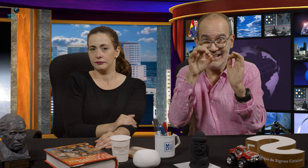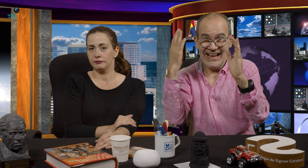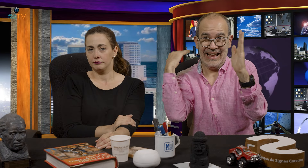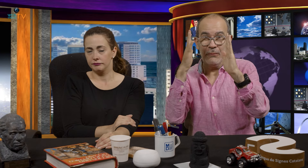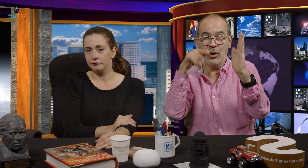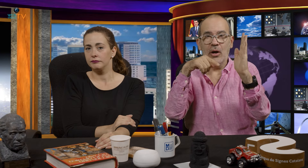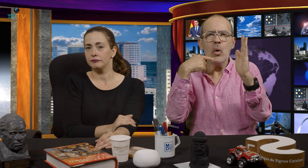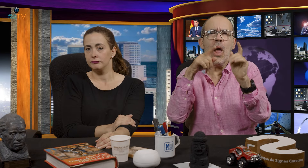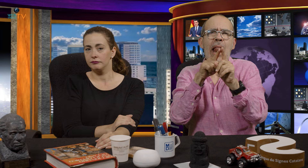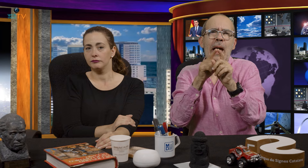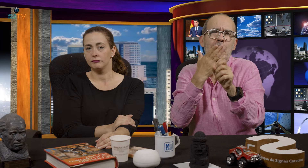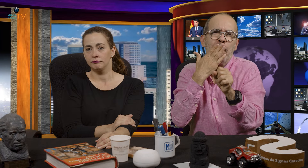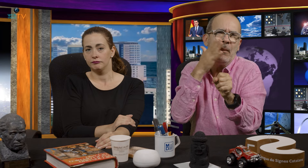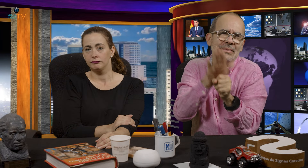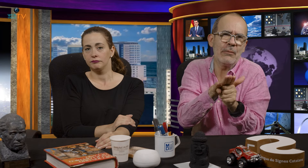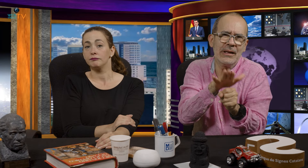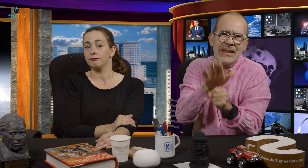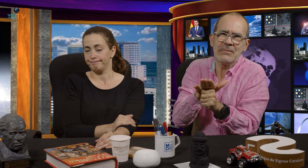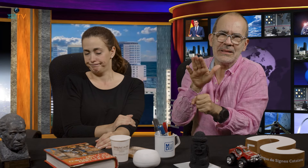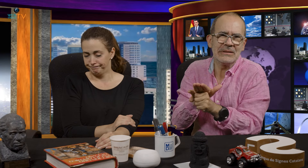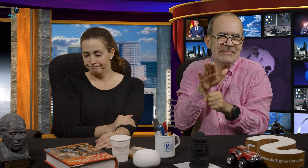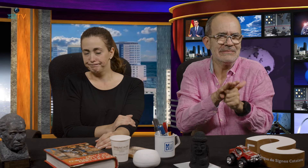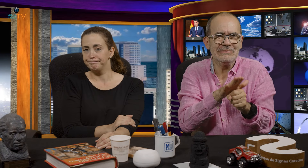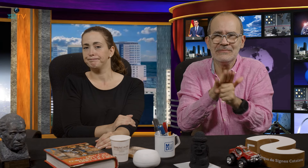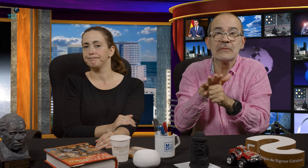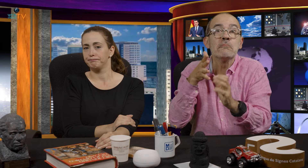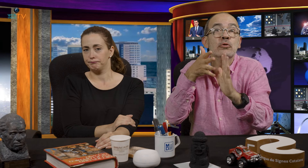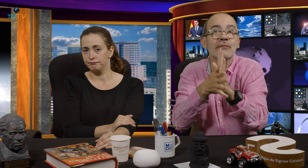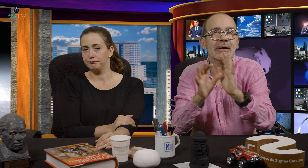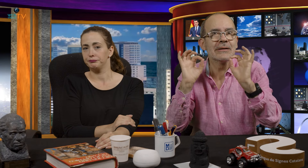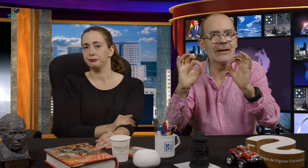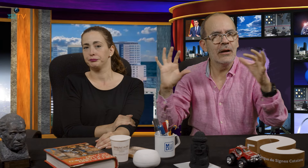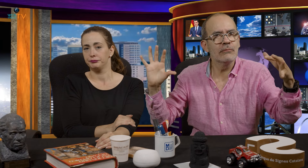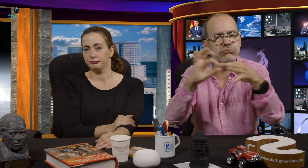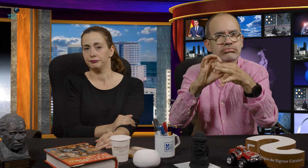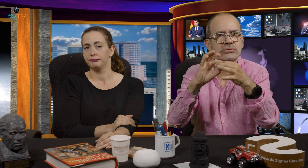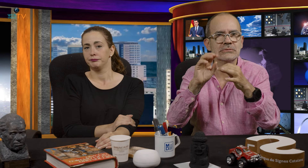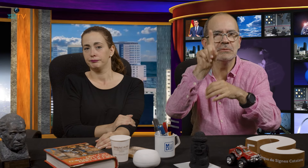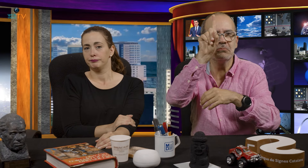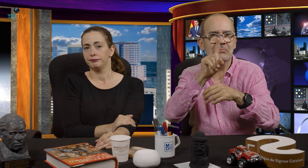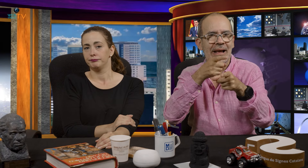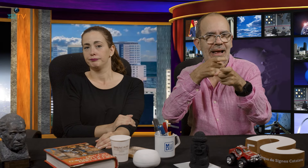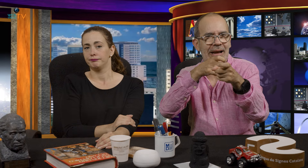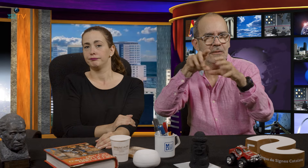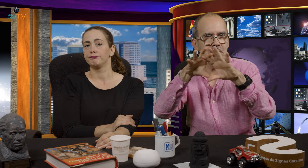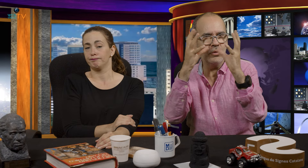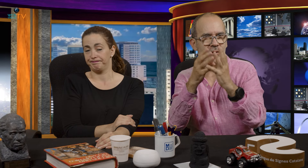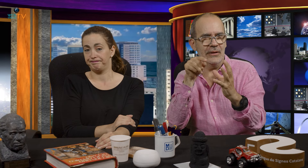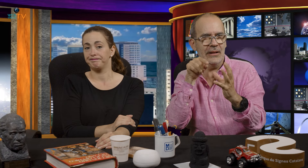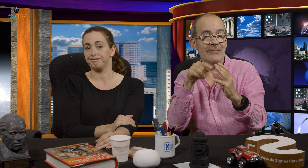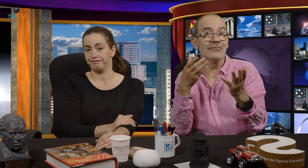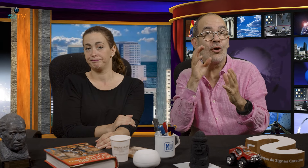Todas estas muertes fueron tapadas y escondidas porque coincidió con la época de la primera guerra mundial.